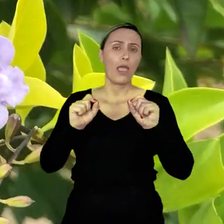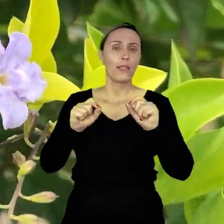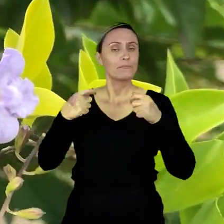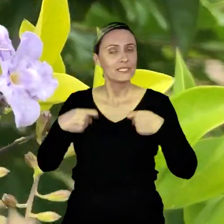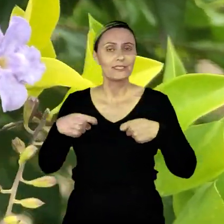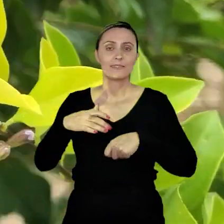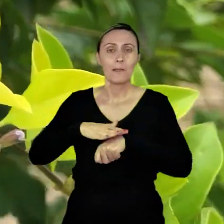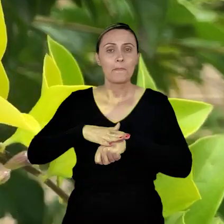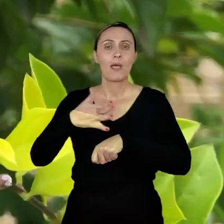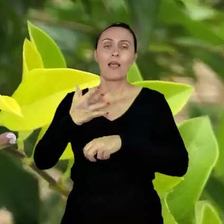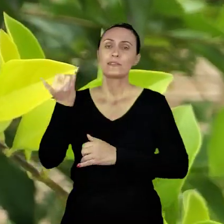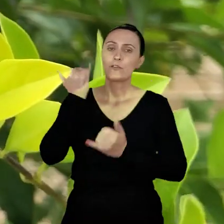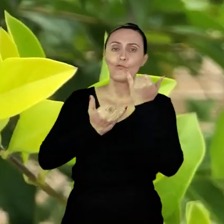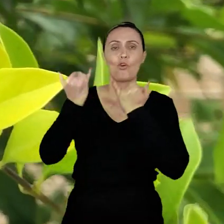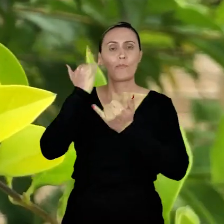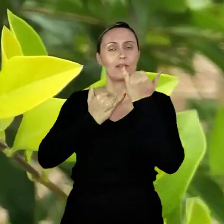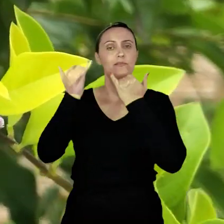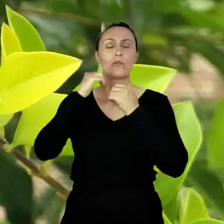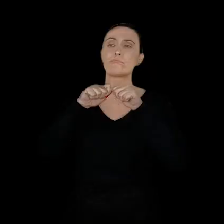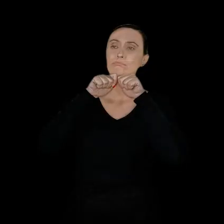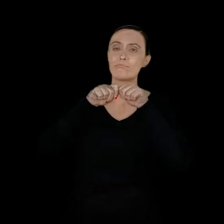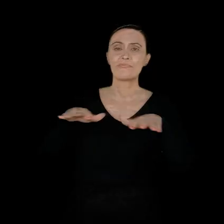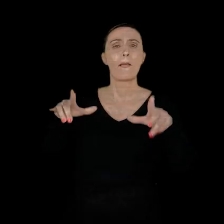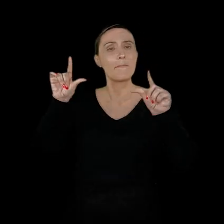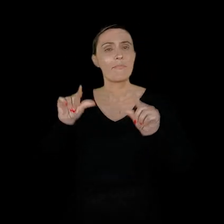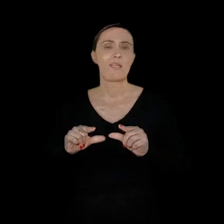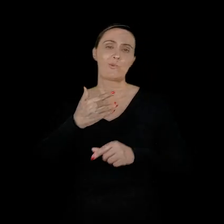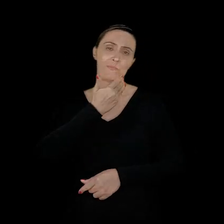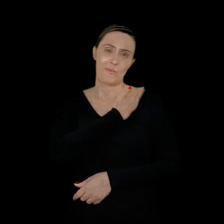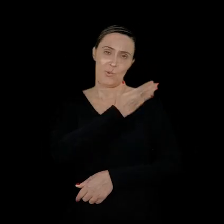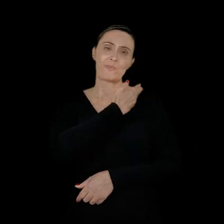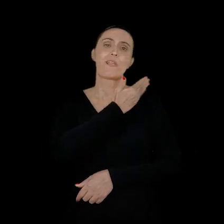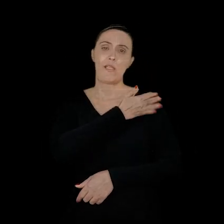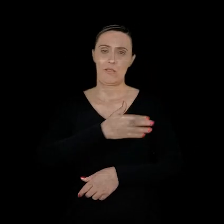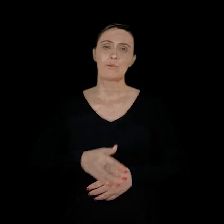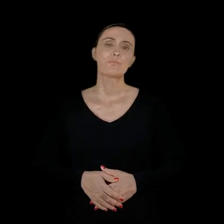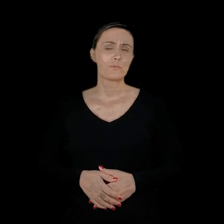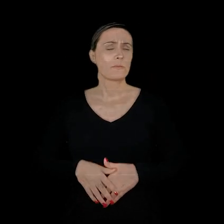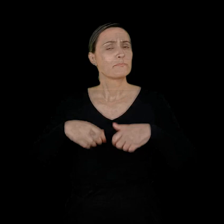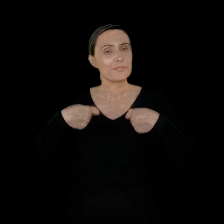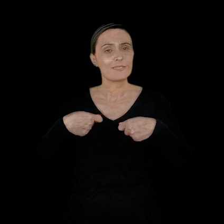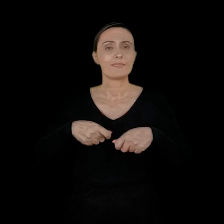o estigma e a discriminação que ainda persistem. Cada esforço de educação e sensibilização